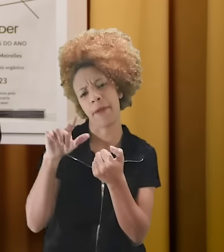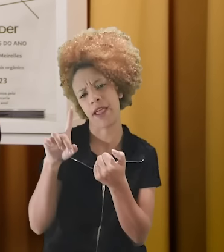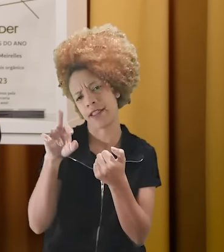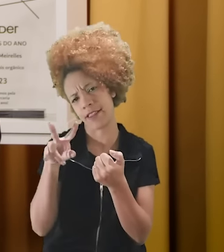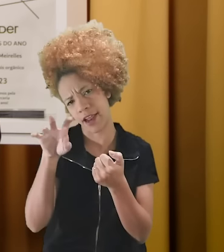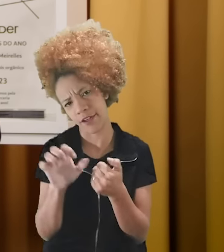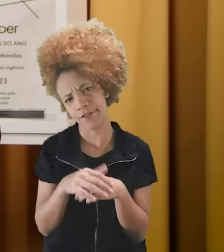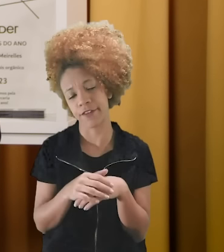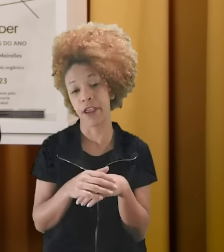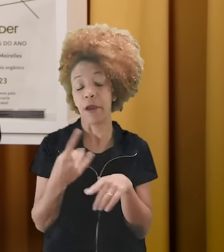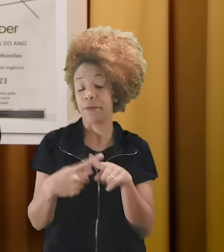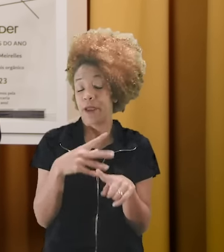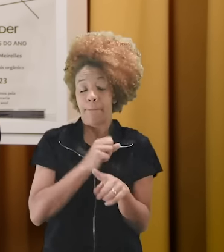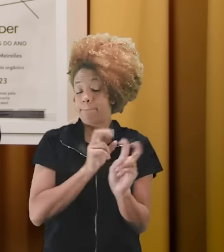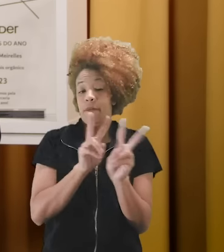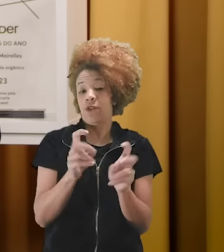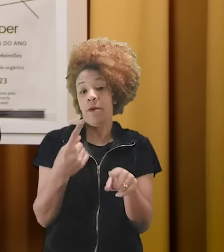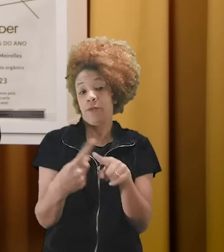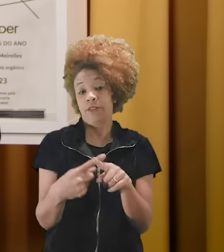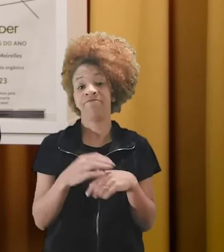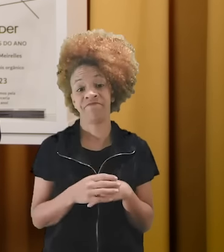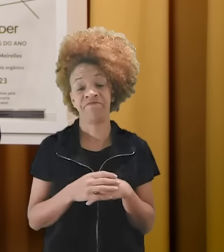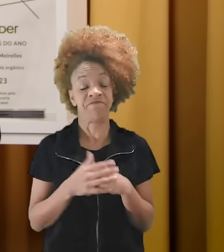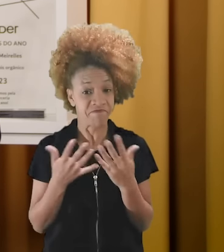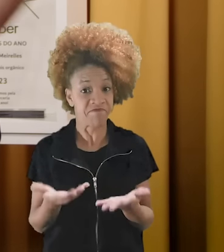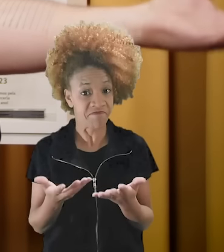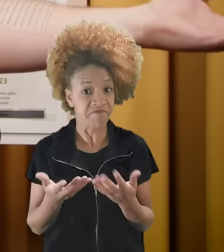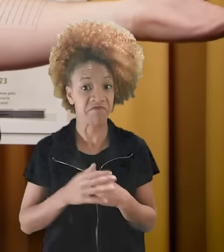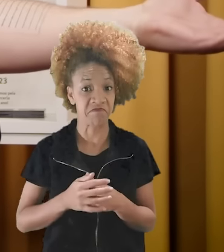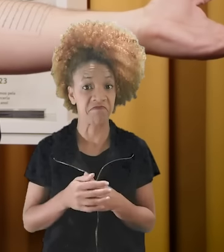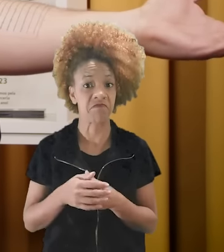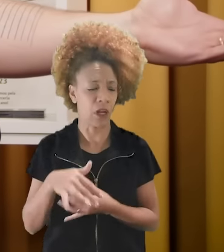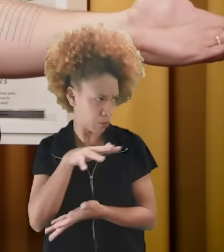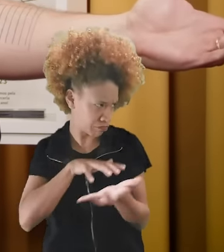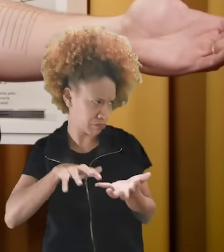vai adorar esse assunto que é um assunto que envolve eh o mercado imenso falei certo né É